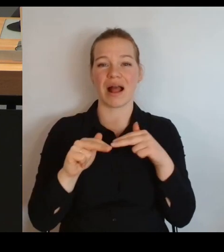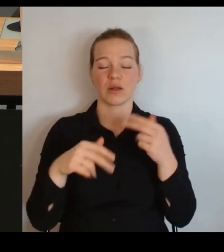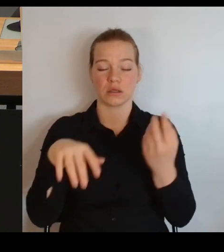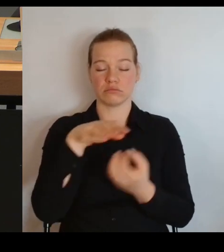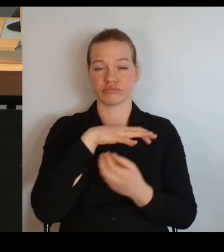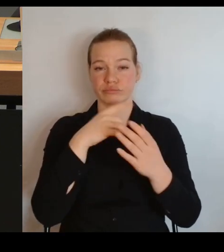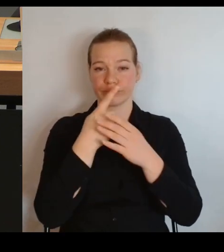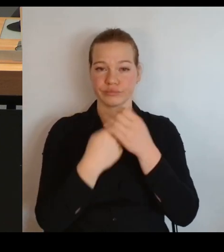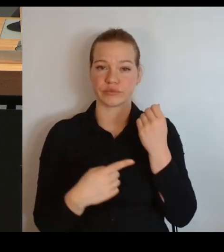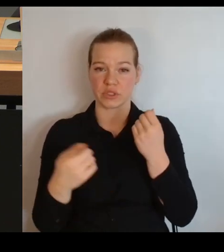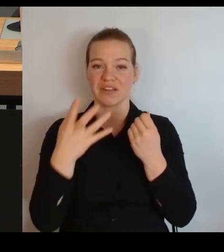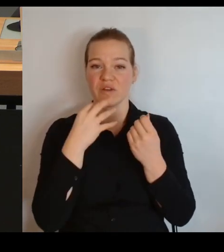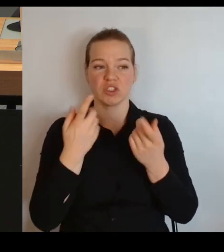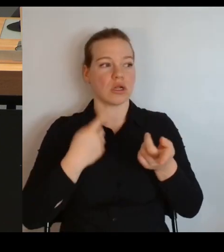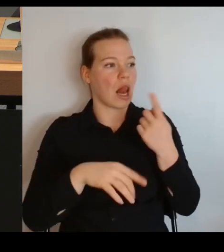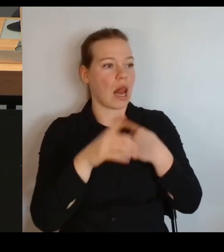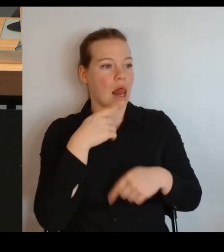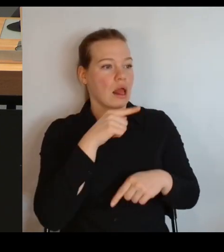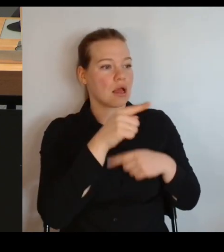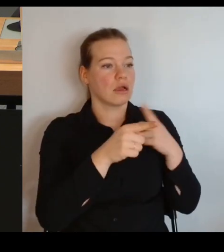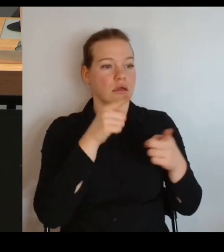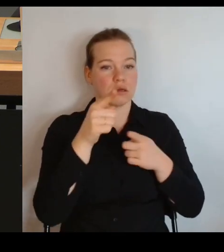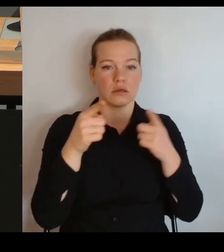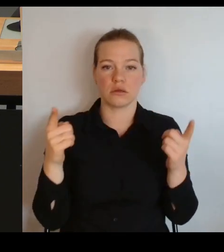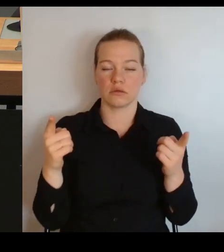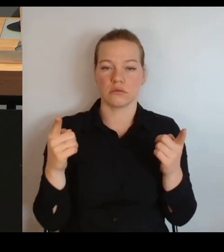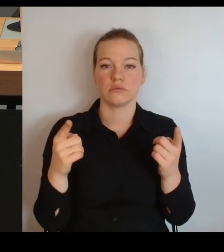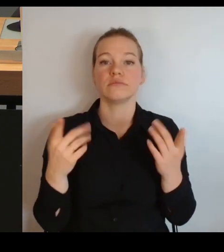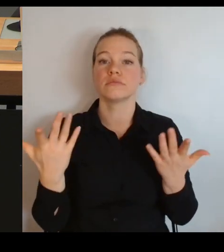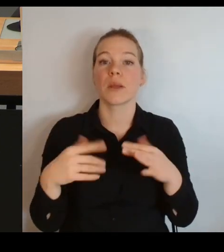ambulanten Pflegebetriebe handelt, führen Sie im Übrigen ja selbst auf.